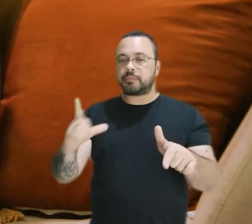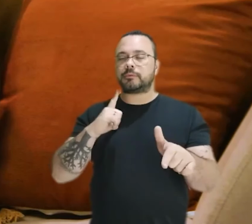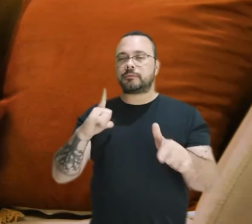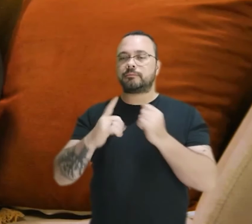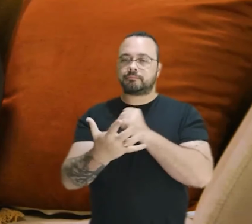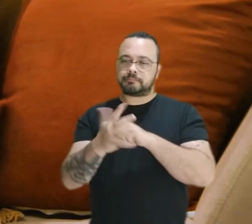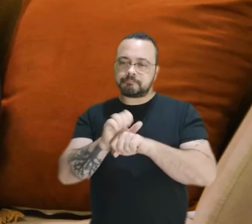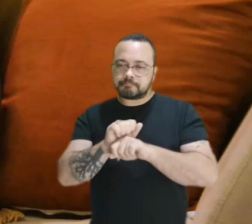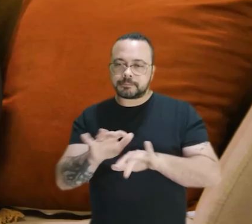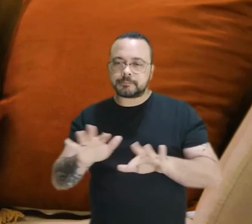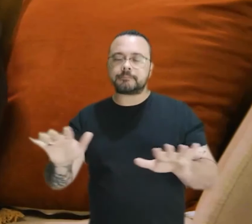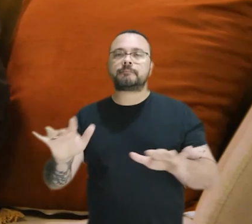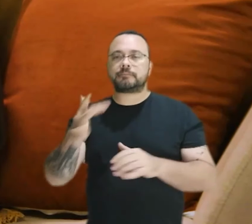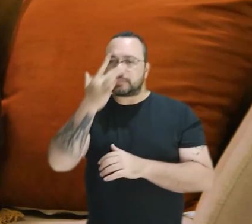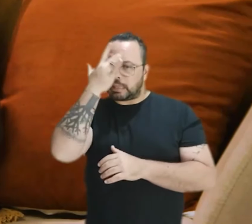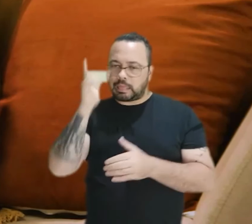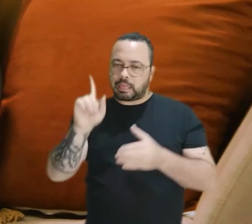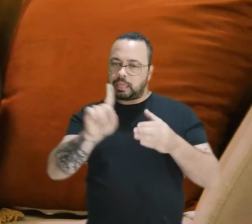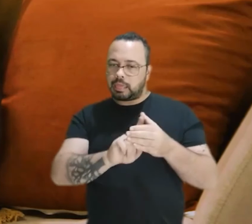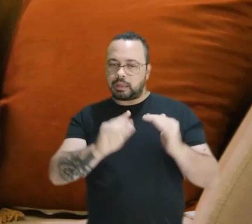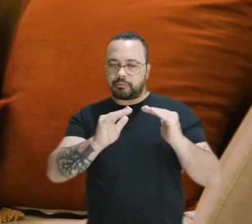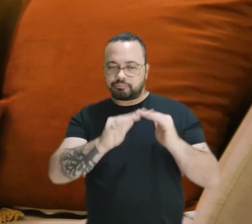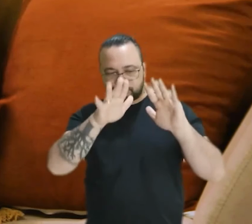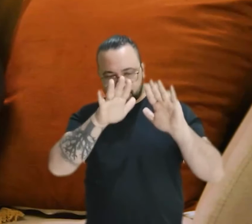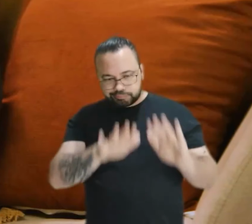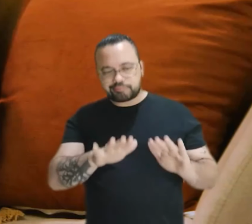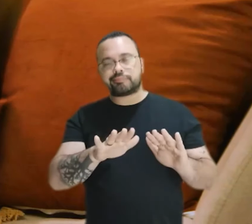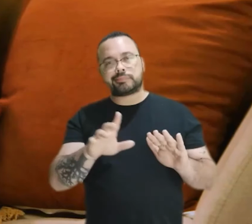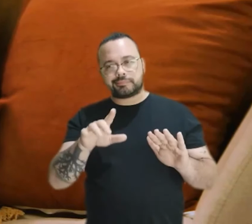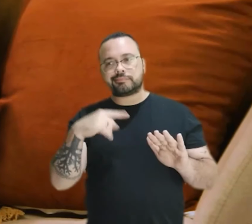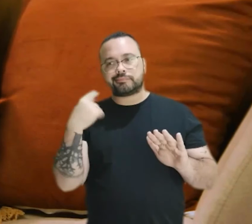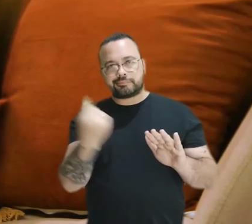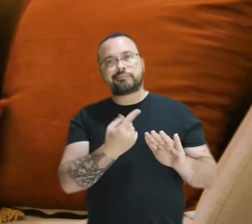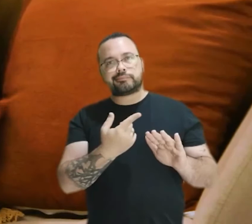E a reclusão compulsória de todos nós em nossas casas.